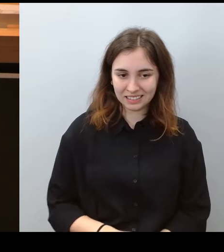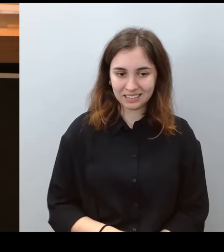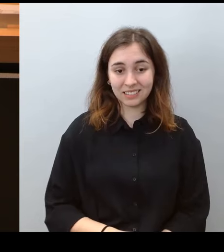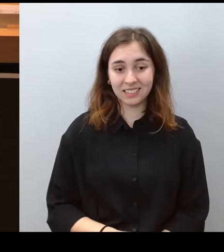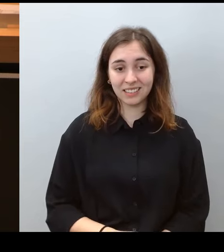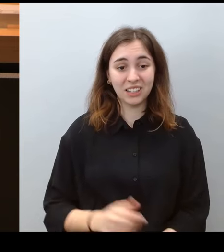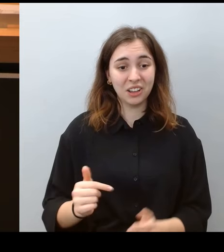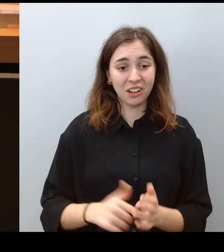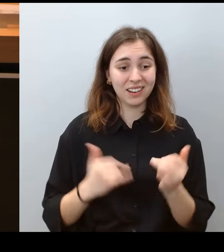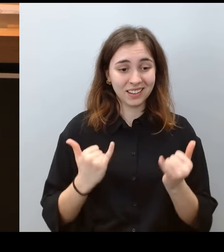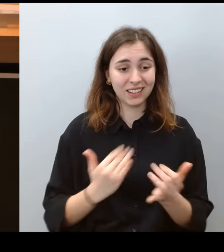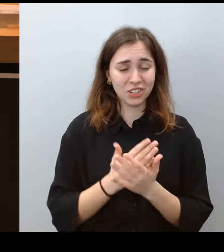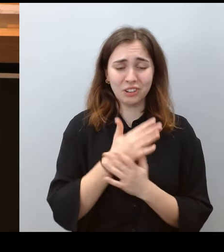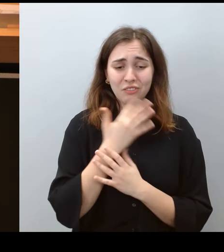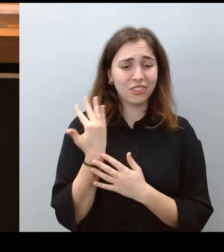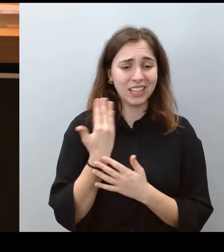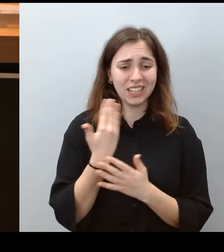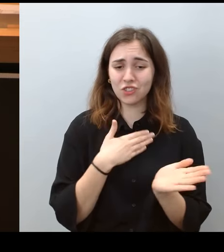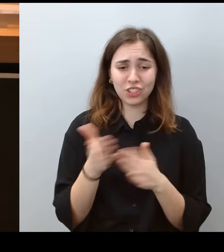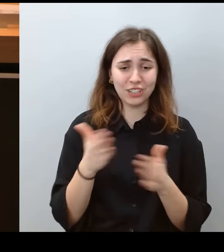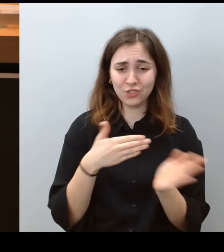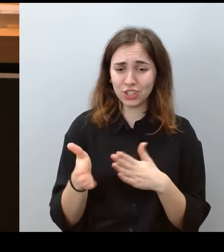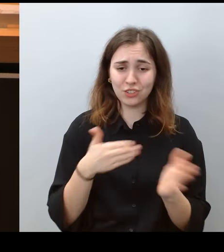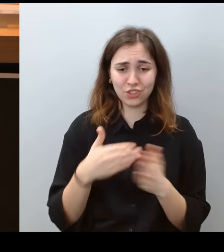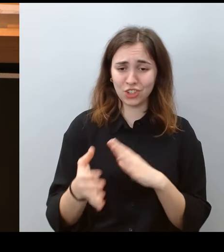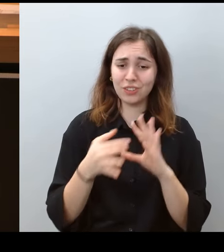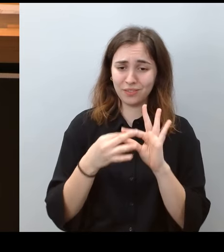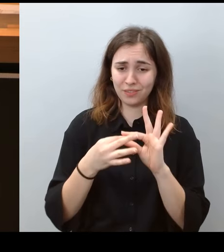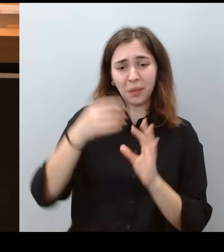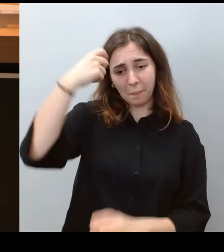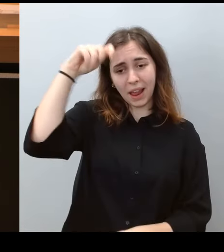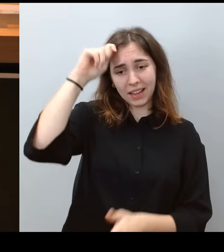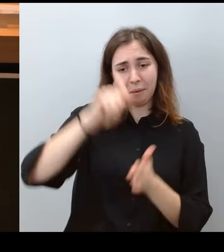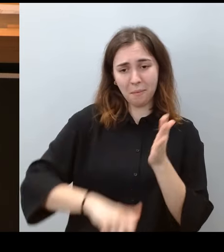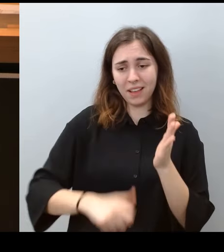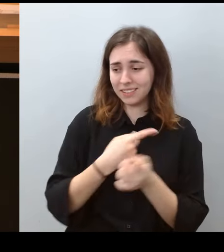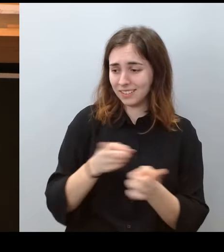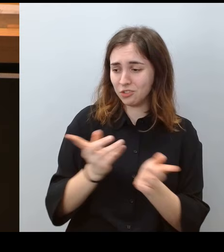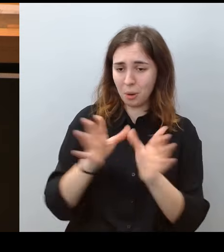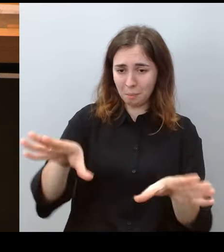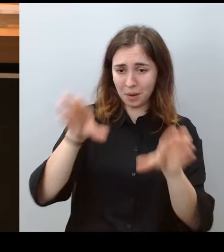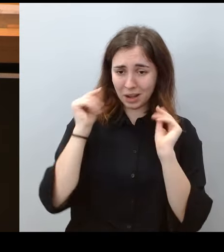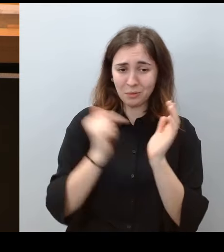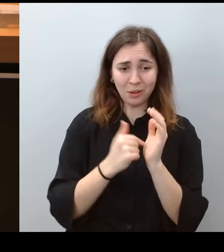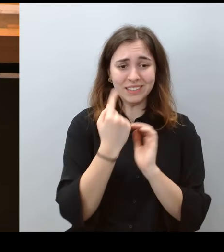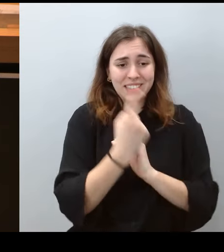Berlinpasses erleben, ist durch ihre Unfähigkeit und Dilettantismus entstanden.